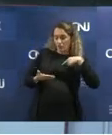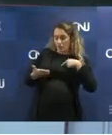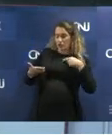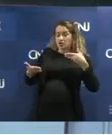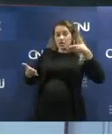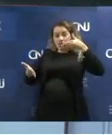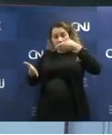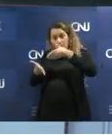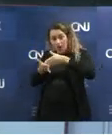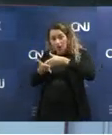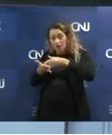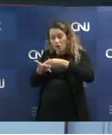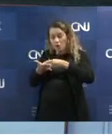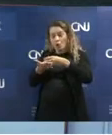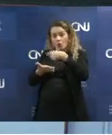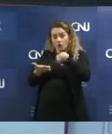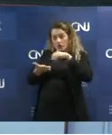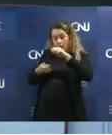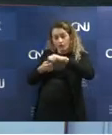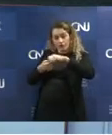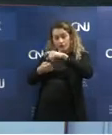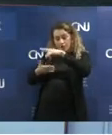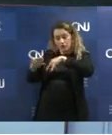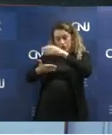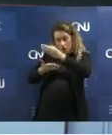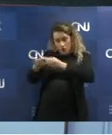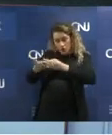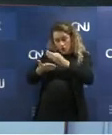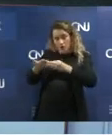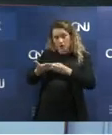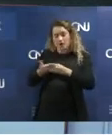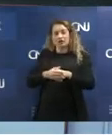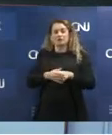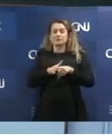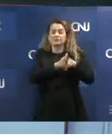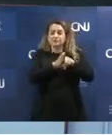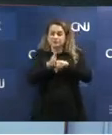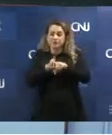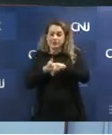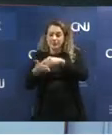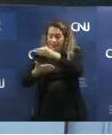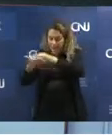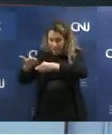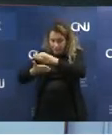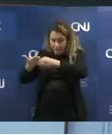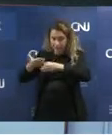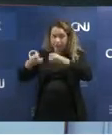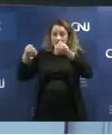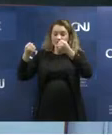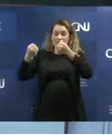que foi feito mais o de MF e que seria o caso da abertura.